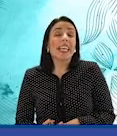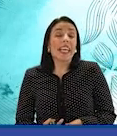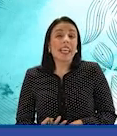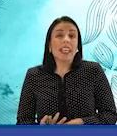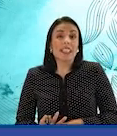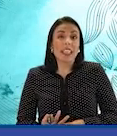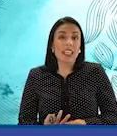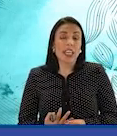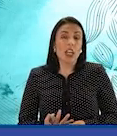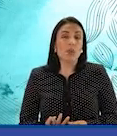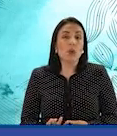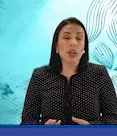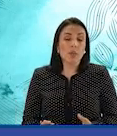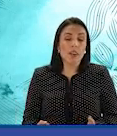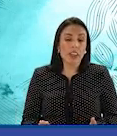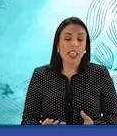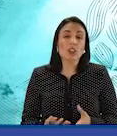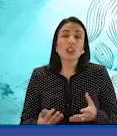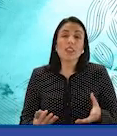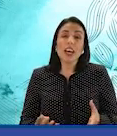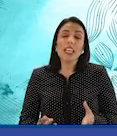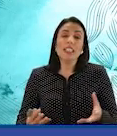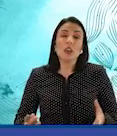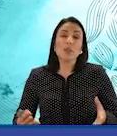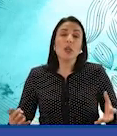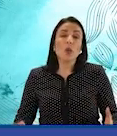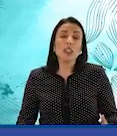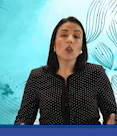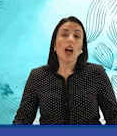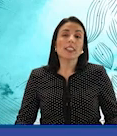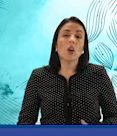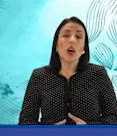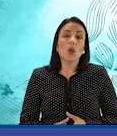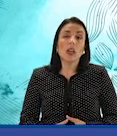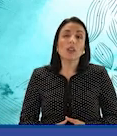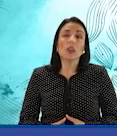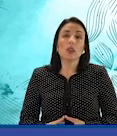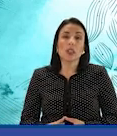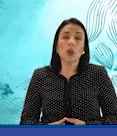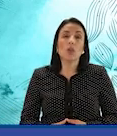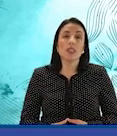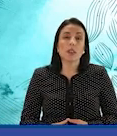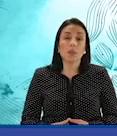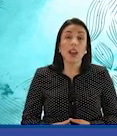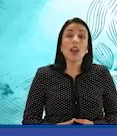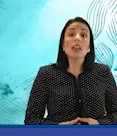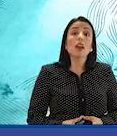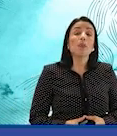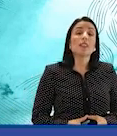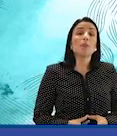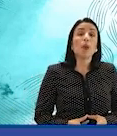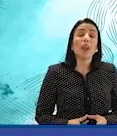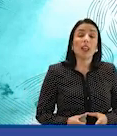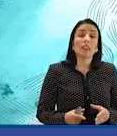que tiene el programa B. Eso se vale siempre y cuando haya un acuerdo del Concejo Municipal también se puede dentro